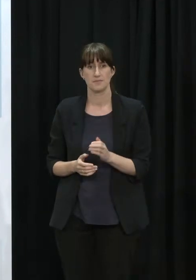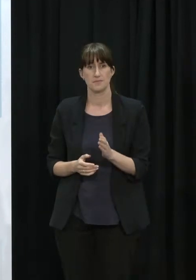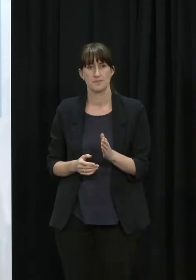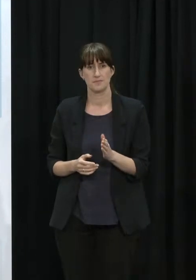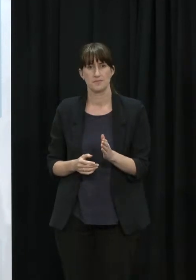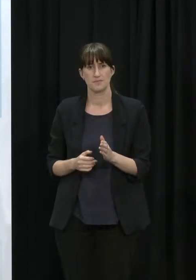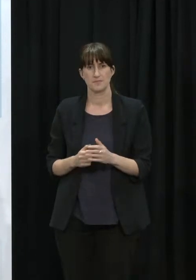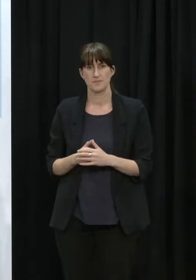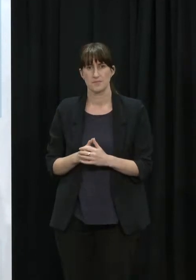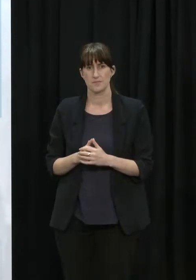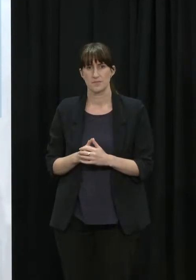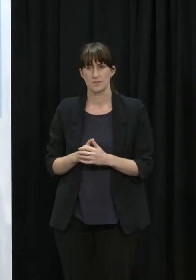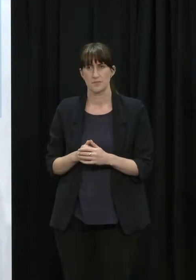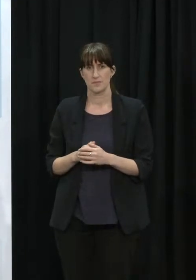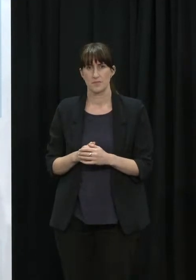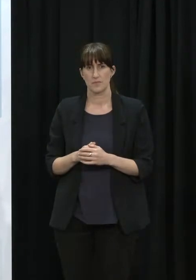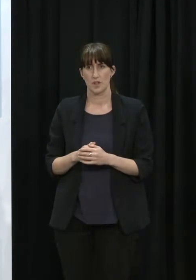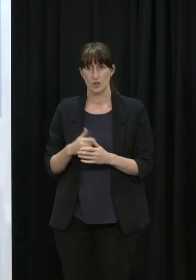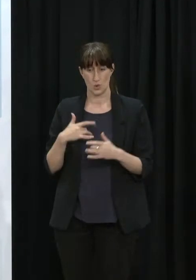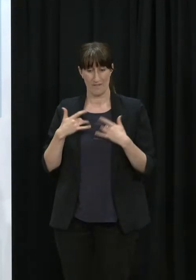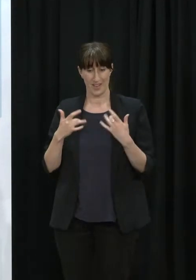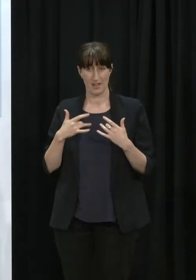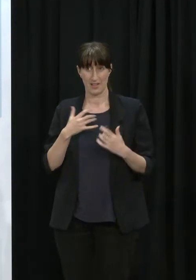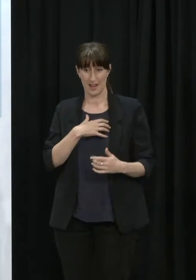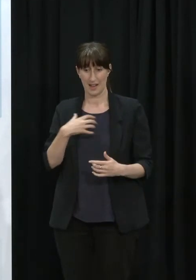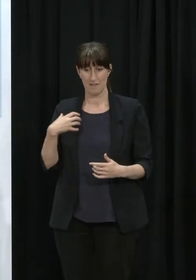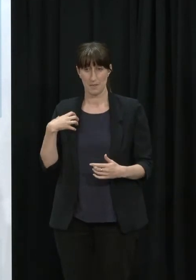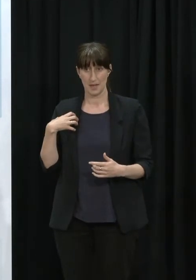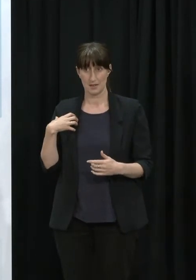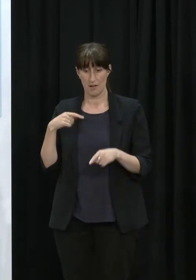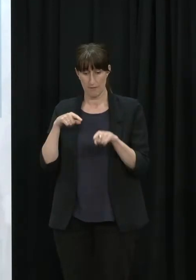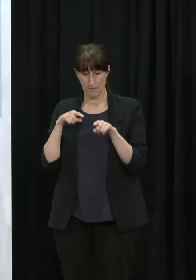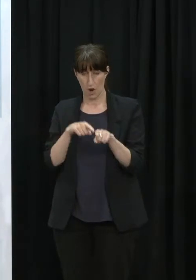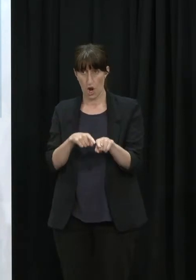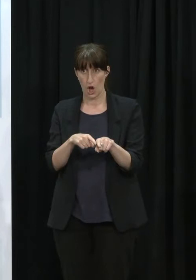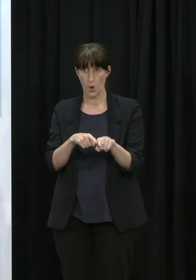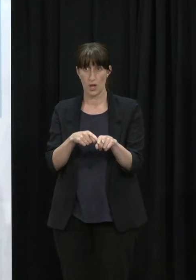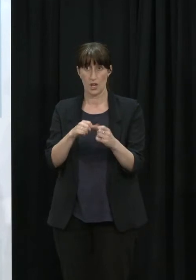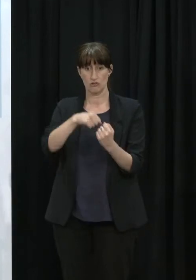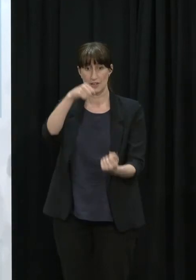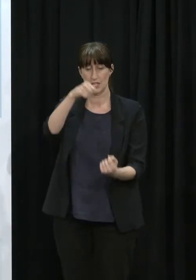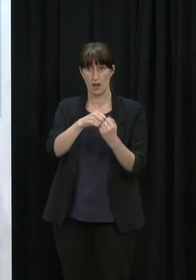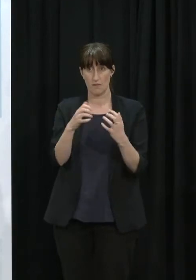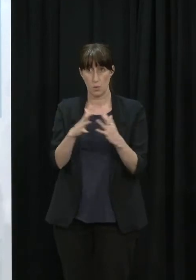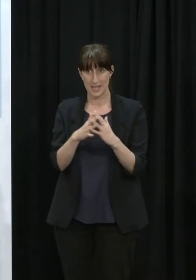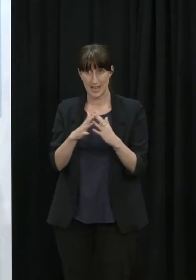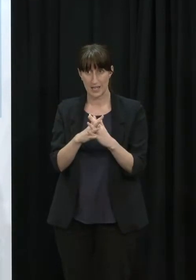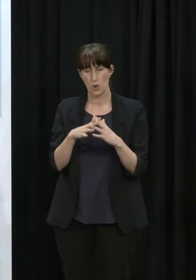htaka, ka kitea e tatou he aha te kawanatanga (kaore e